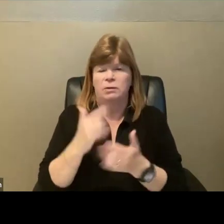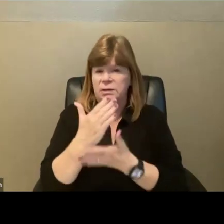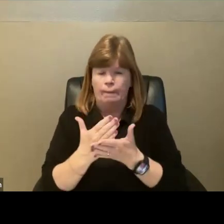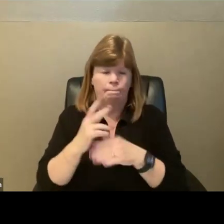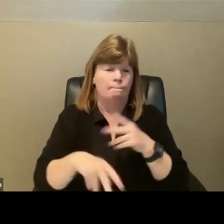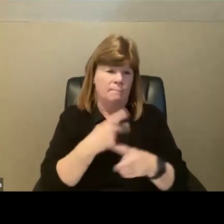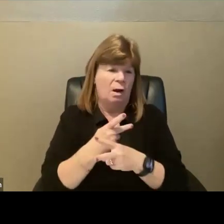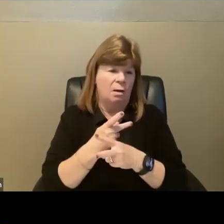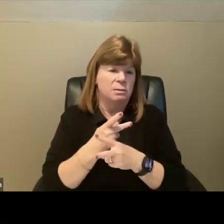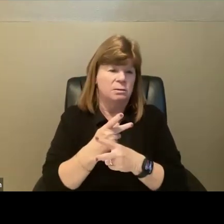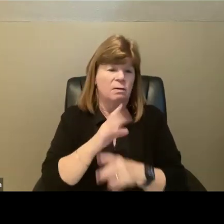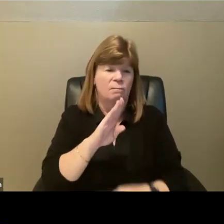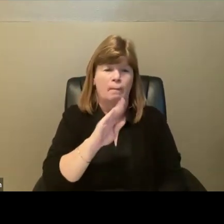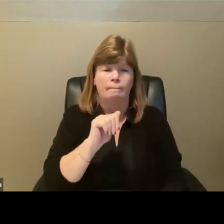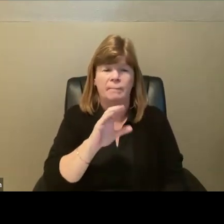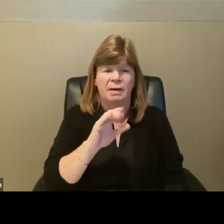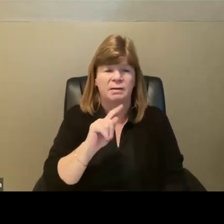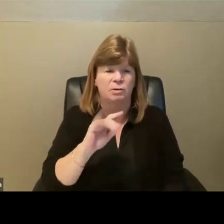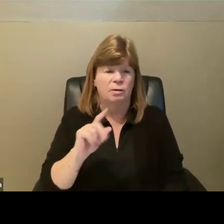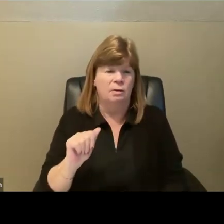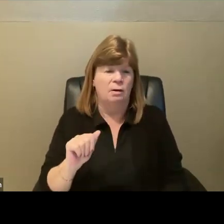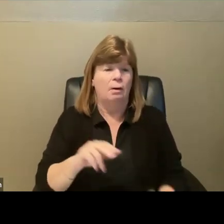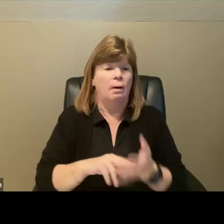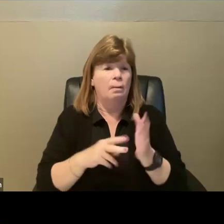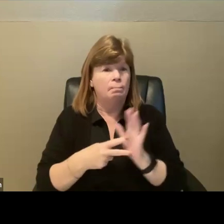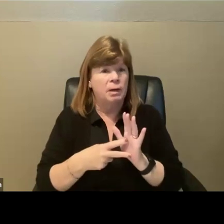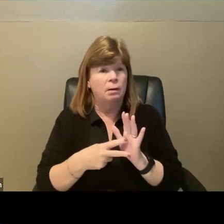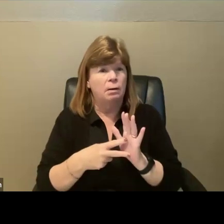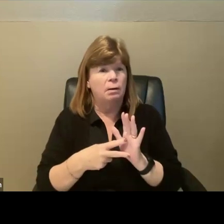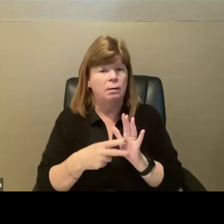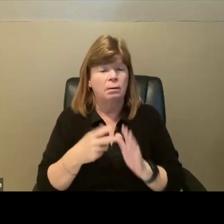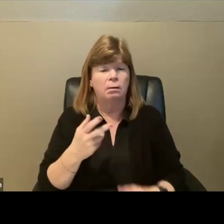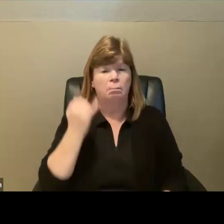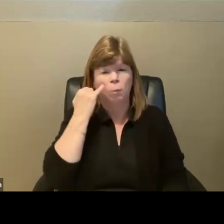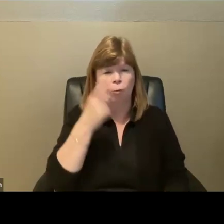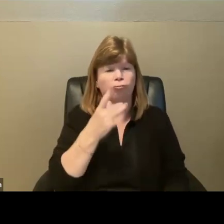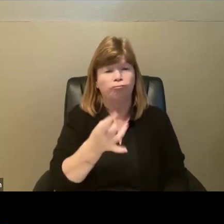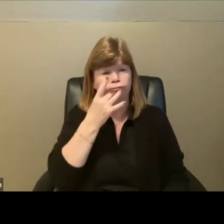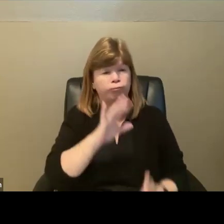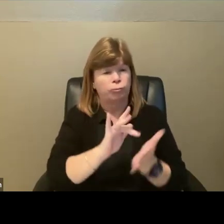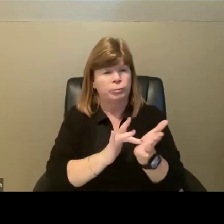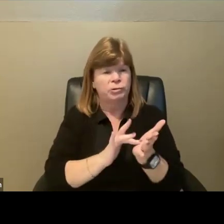Ahora, eso no significa que si hiciste esto, si tomaste tus antibióticos incorrectamente, eso no significa que vayas